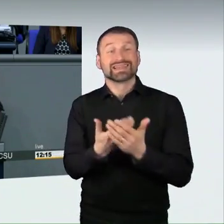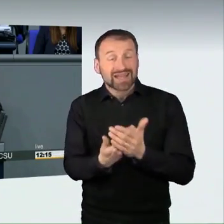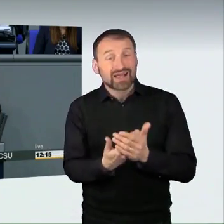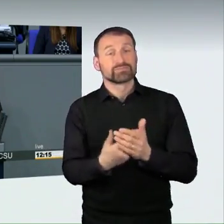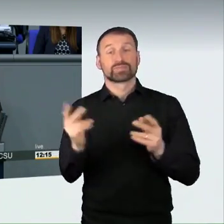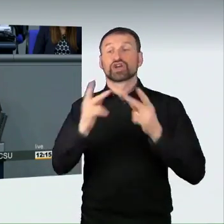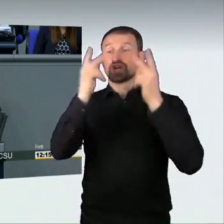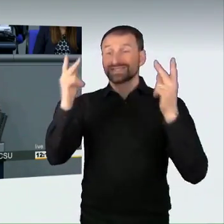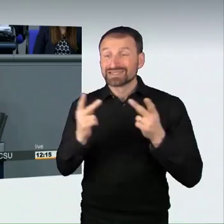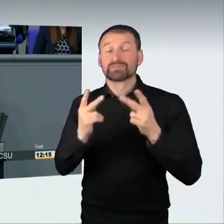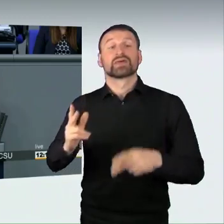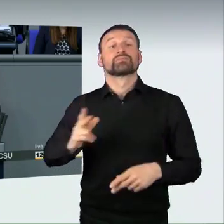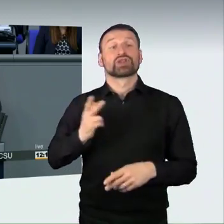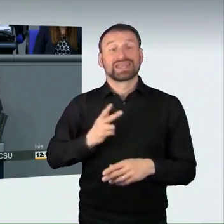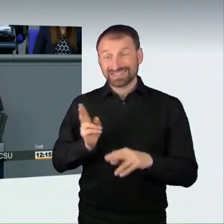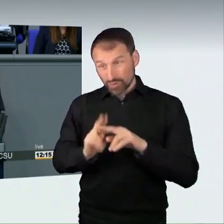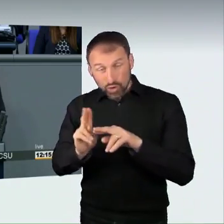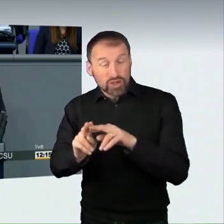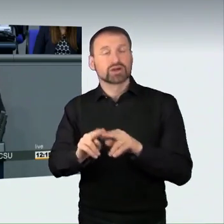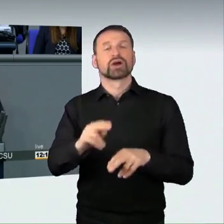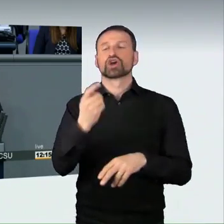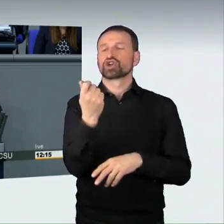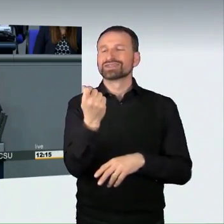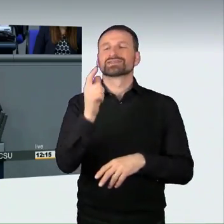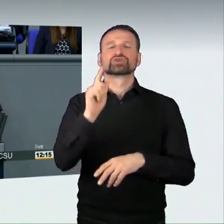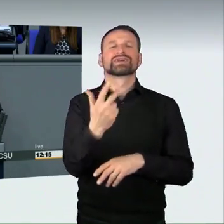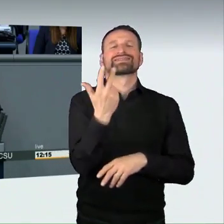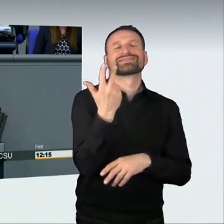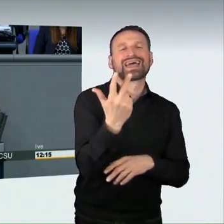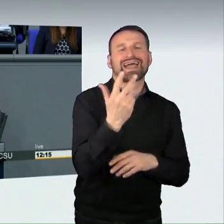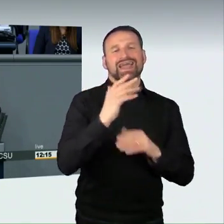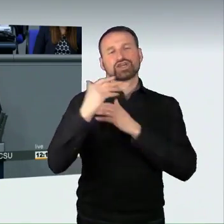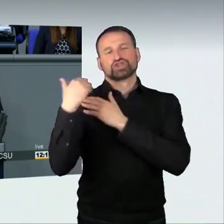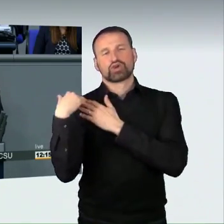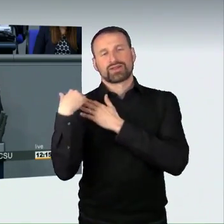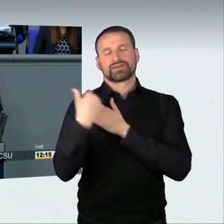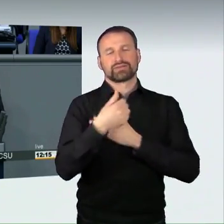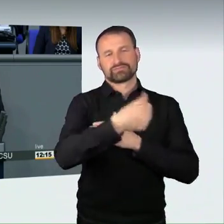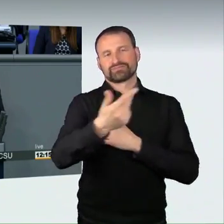bei den Kosten auf drei Schultern liegt. Natürlich muss der vermietende Eigentümer Kosten tragen. Natürlich muss auch der Staat hier etwas tun.